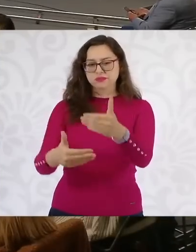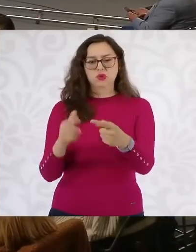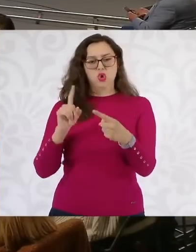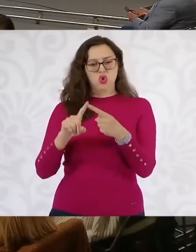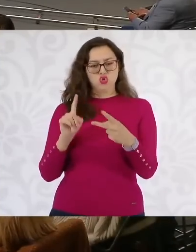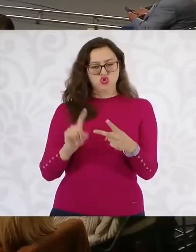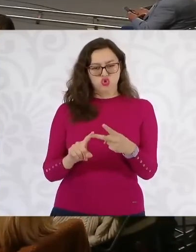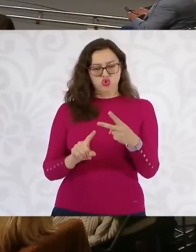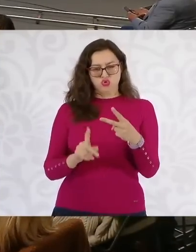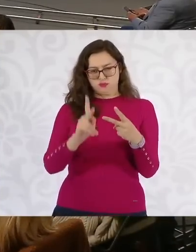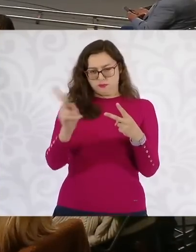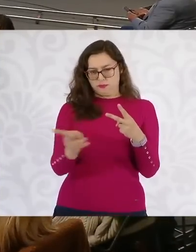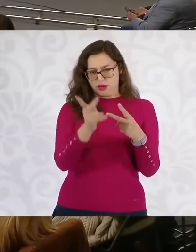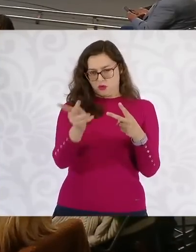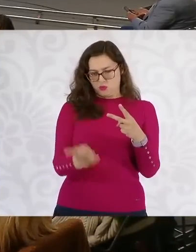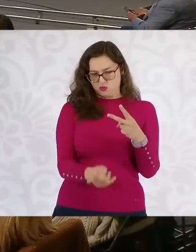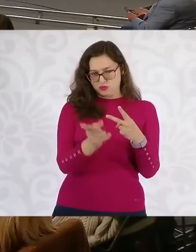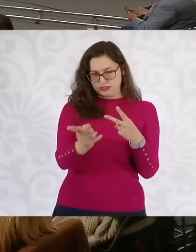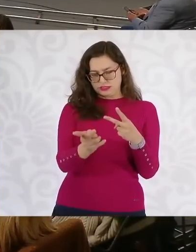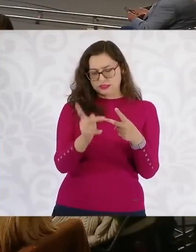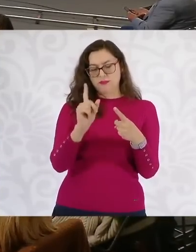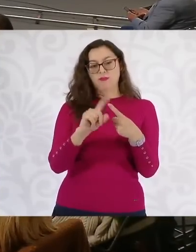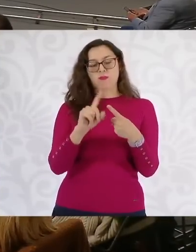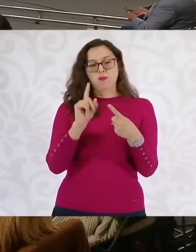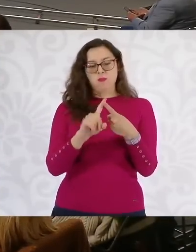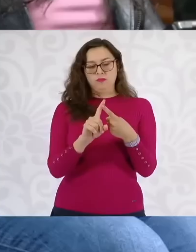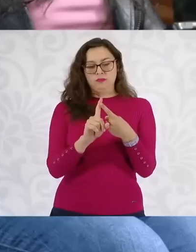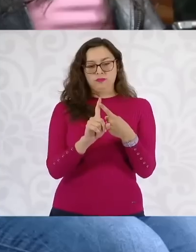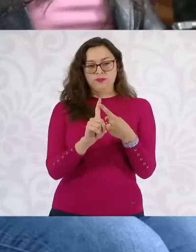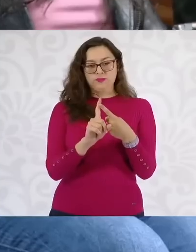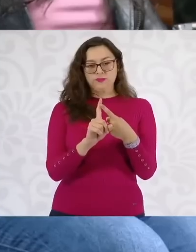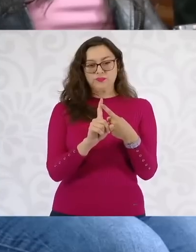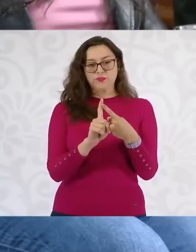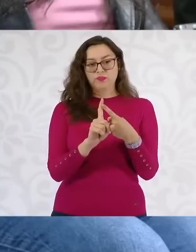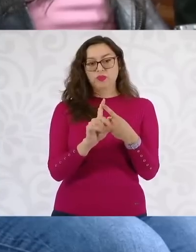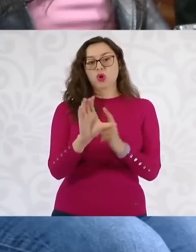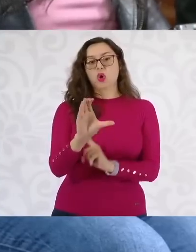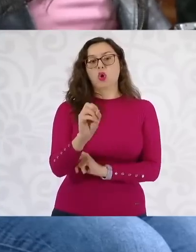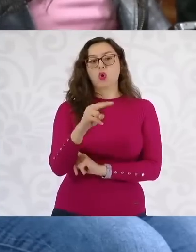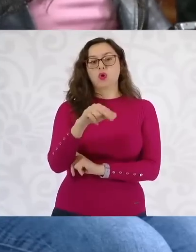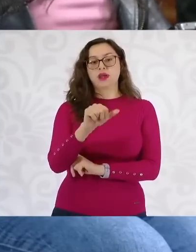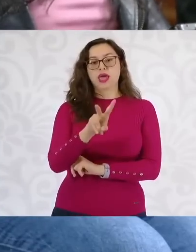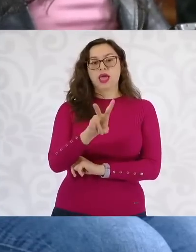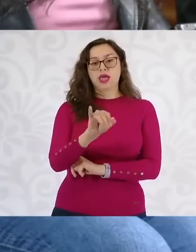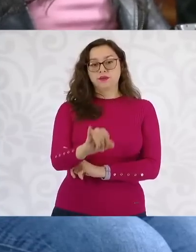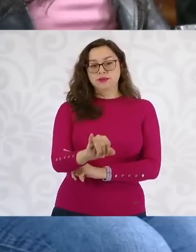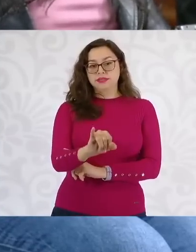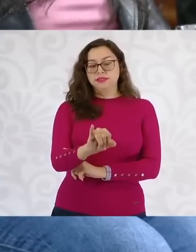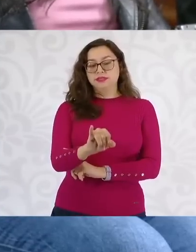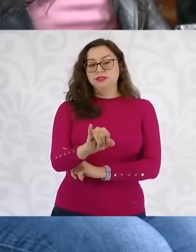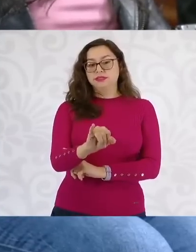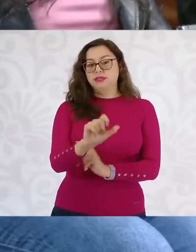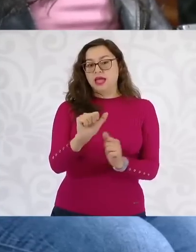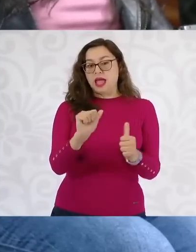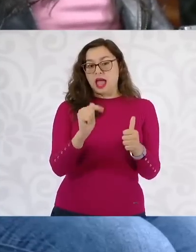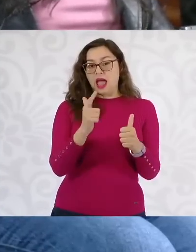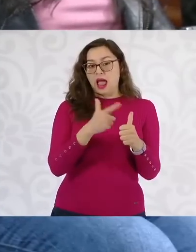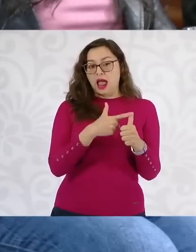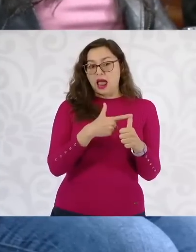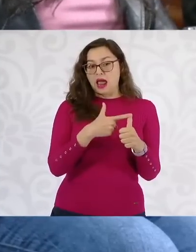eh el primero si están en el caso de la conavi eh priorizando algún algunos estados o municipios de